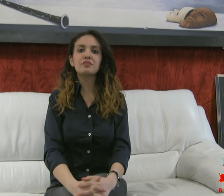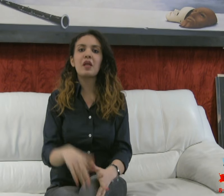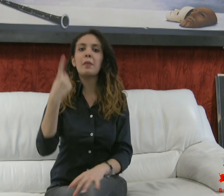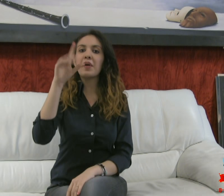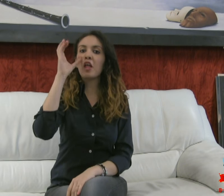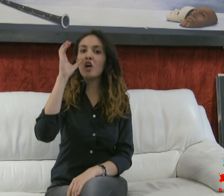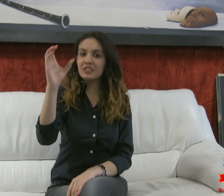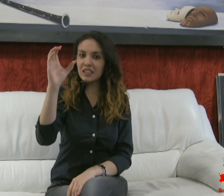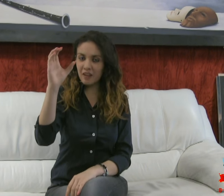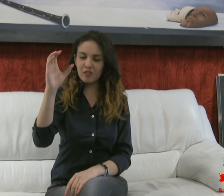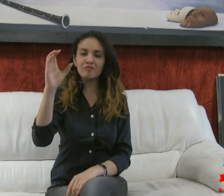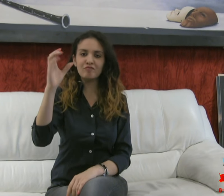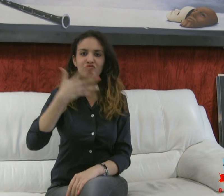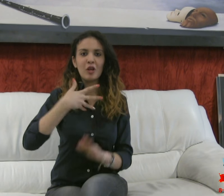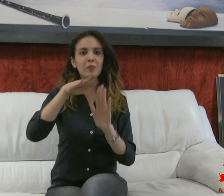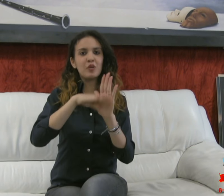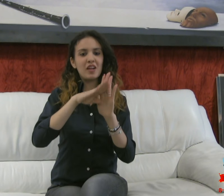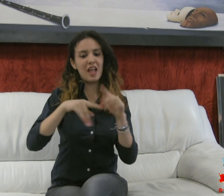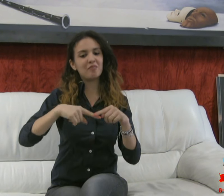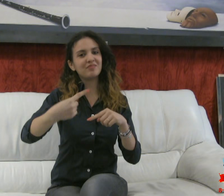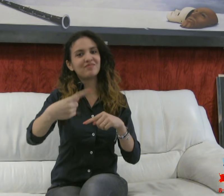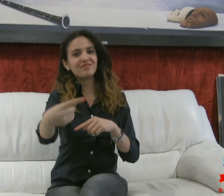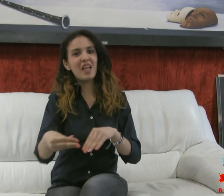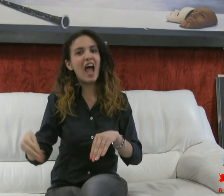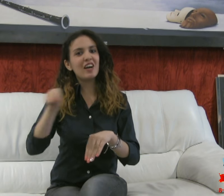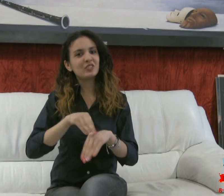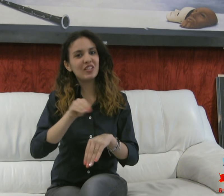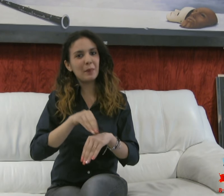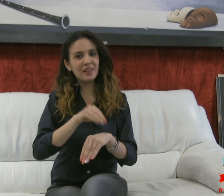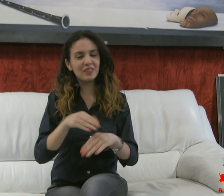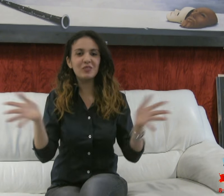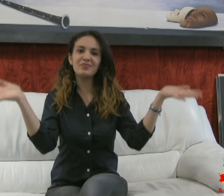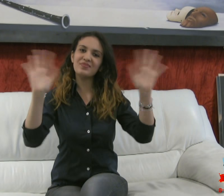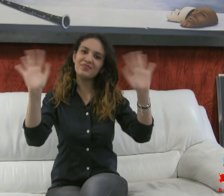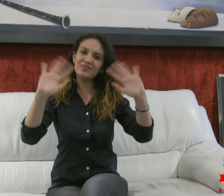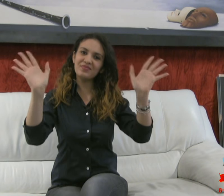Per gli osservatori ci saranno programmi nei prossimi aggiornamenti... Ciao a tutti!